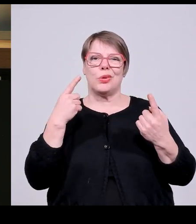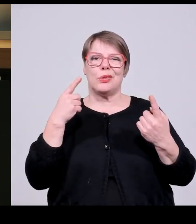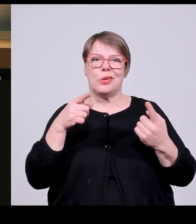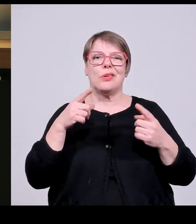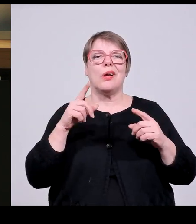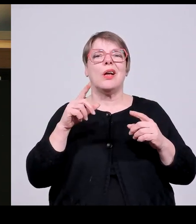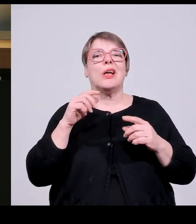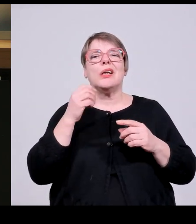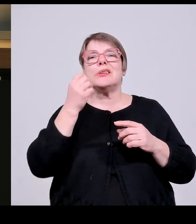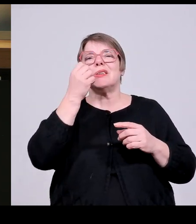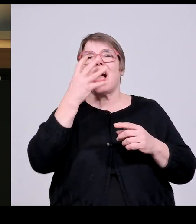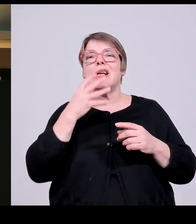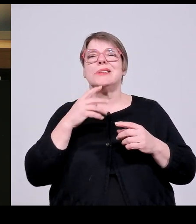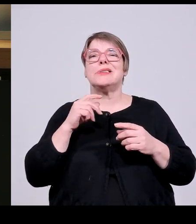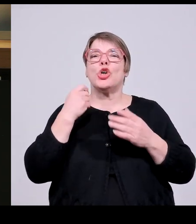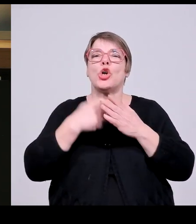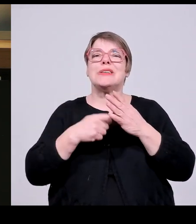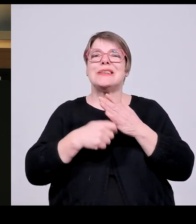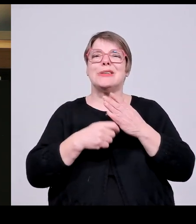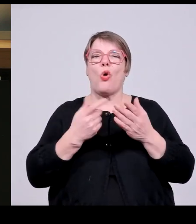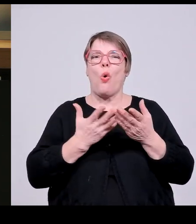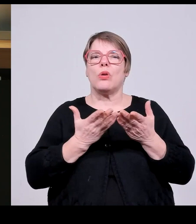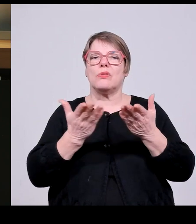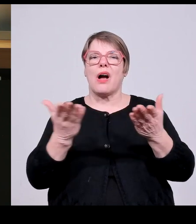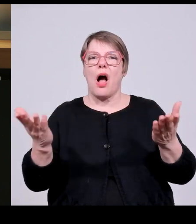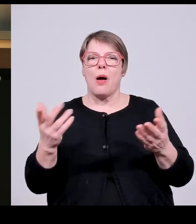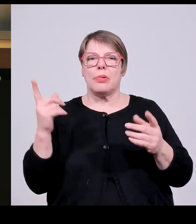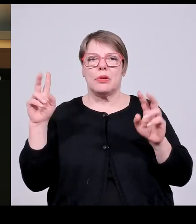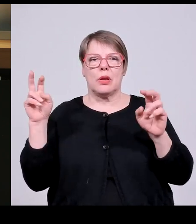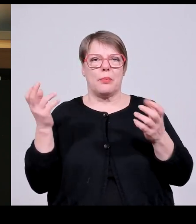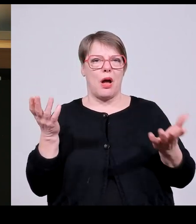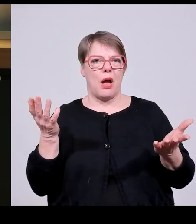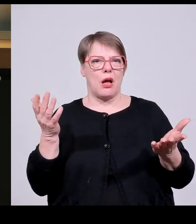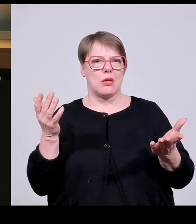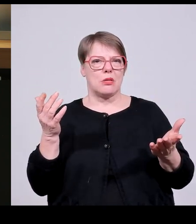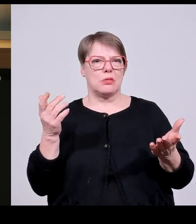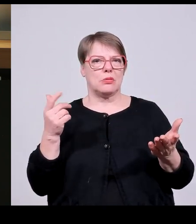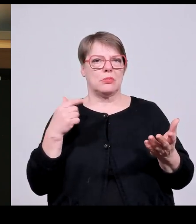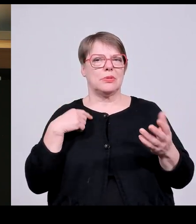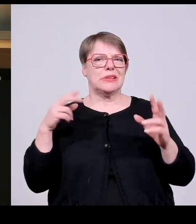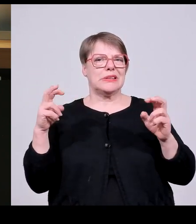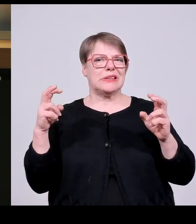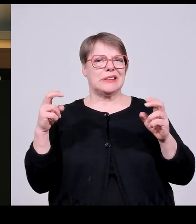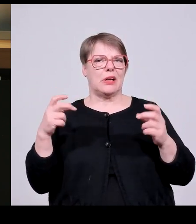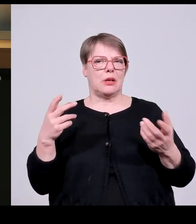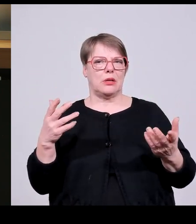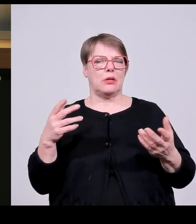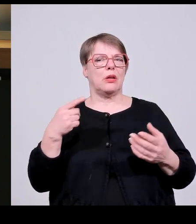Stattdessen nötig wäre ein Überdenken der milliardenschweren Übernahmen selbst. Schönen guten Abend.(Beifall) (Rednerwechsel)